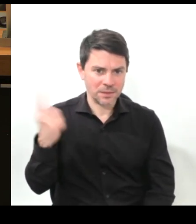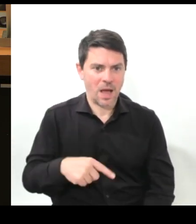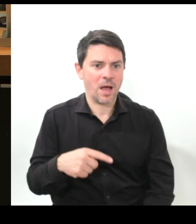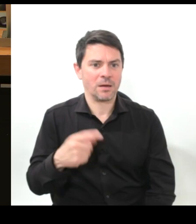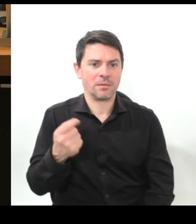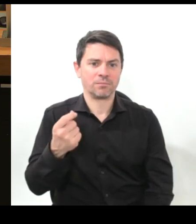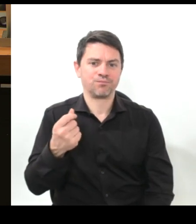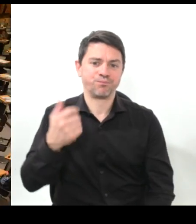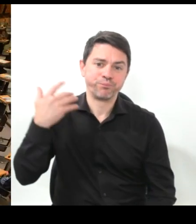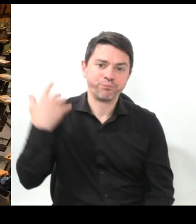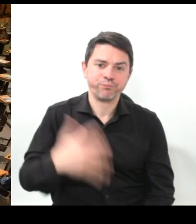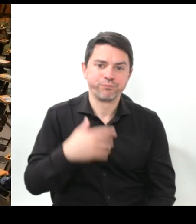danke. (Beifall) (Rednerwechsel)